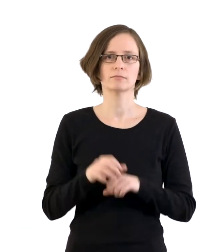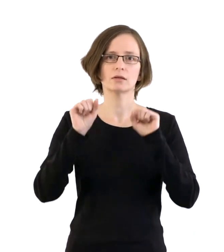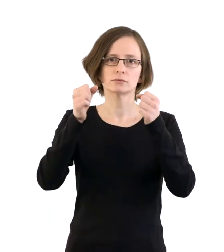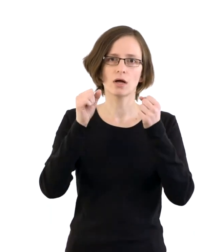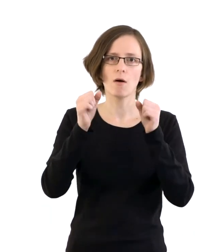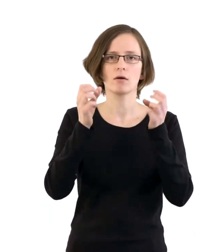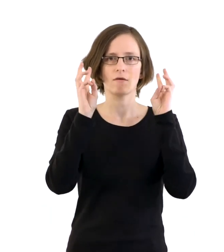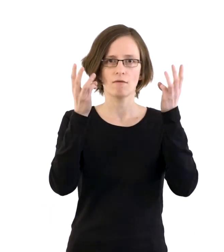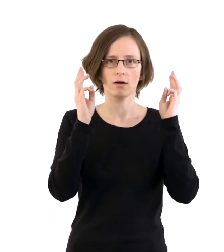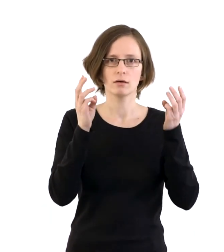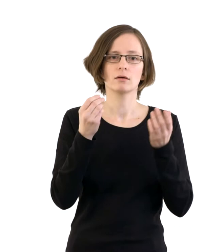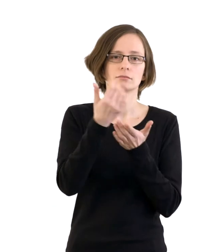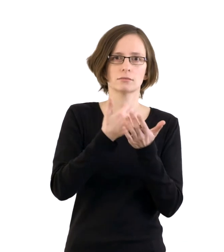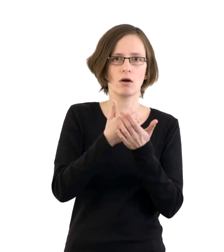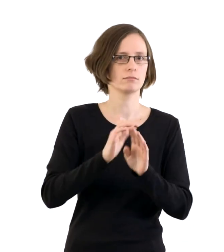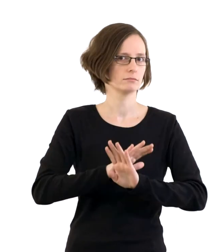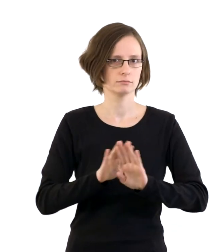Działalność warsztatów ma charakter niezarobkowy